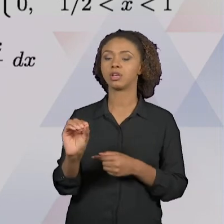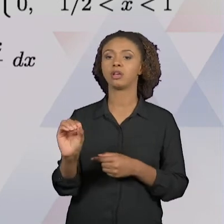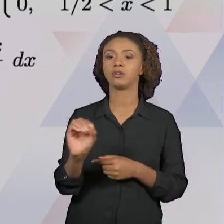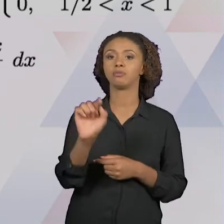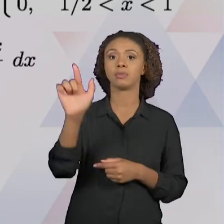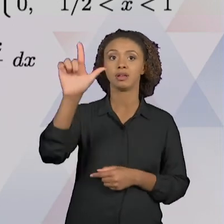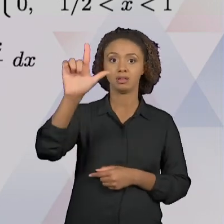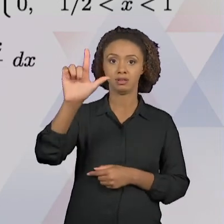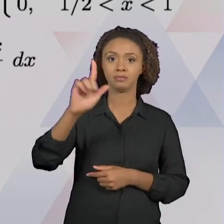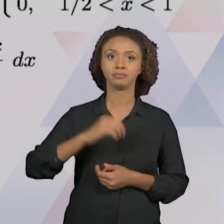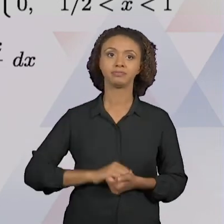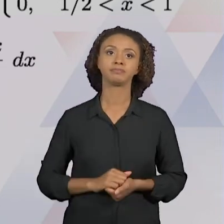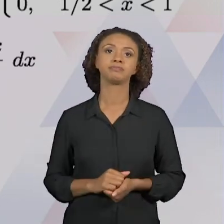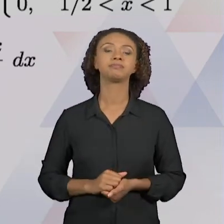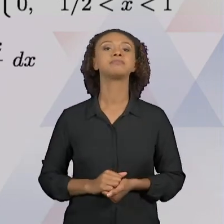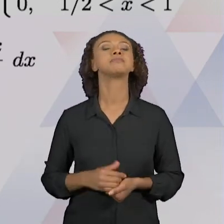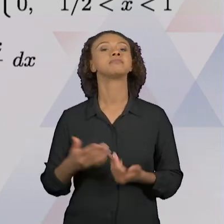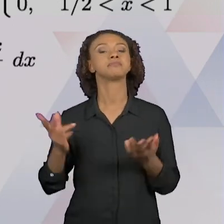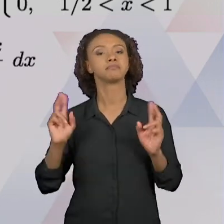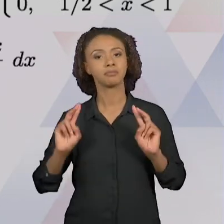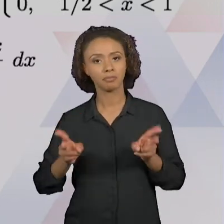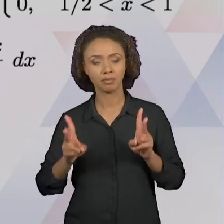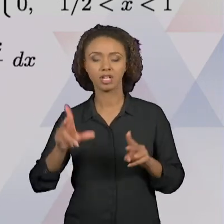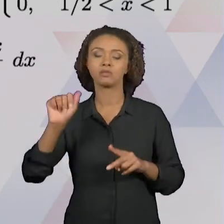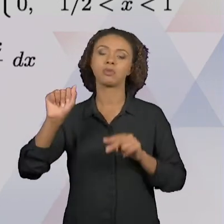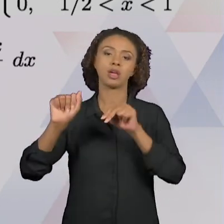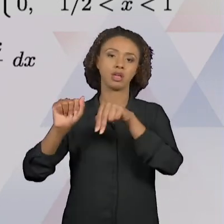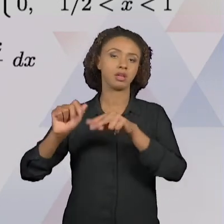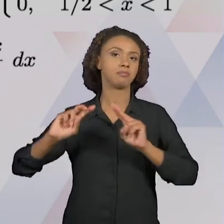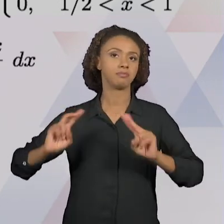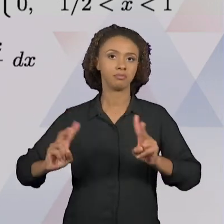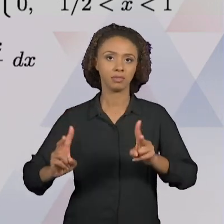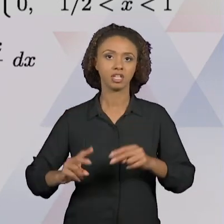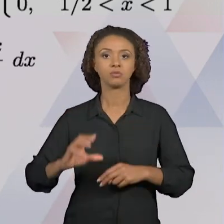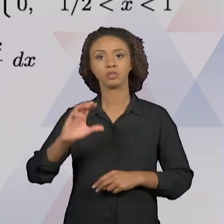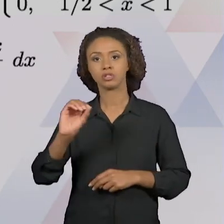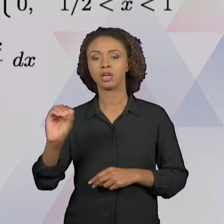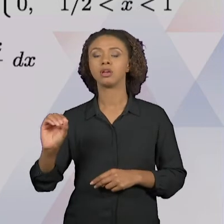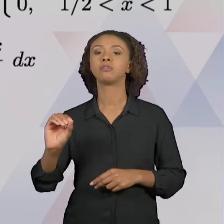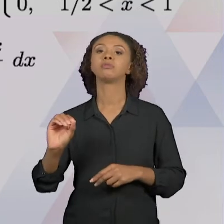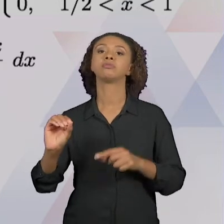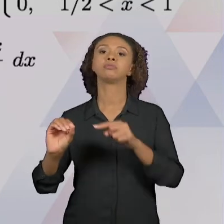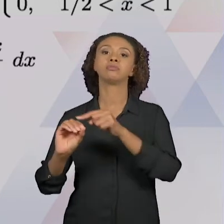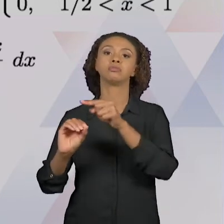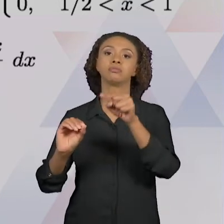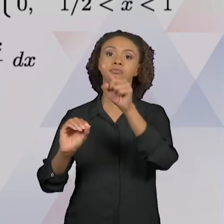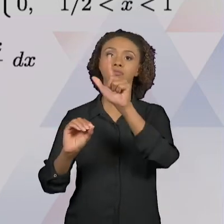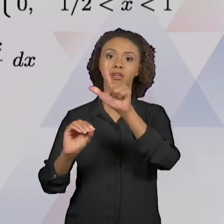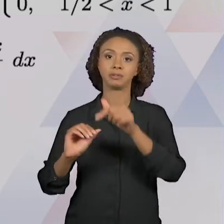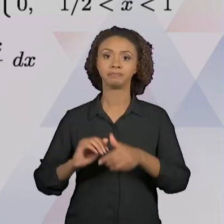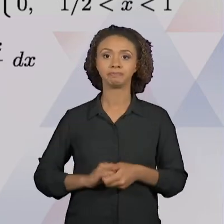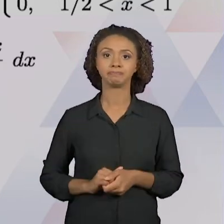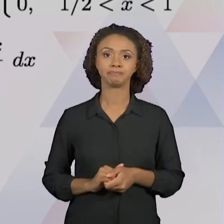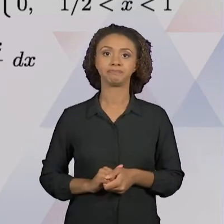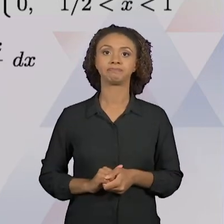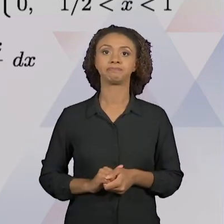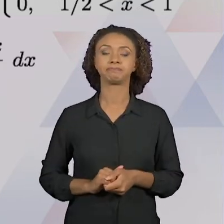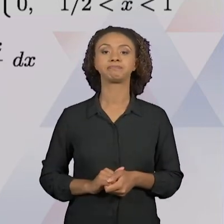QUE MULTIPLICAR POR DOIS E A MESMA COISA PARA O "AN". ENTÃO A GENTE VAI PEGAR SÓ METADE DO INTERVALO E TEM QUE MULTIPLICAR POR DOIS.